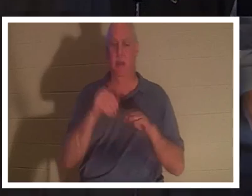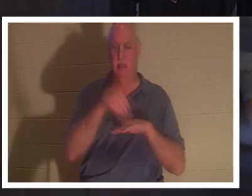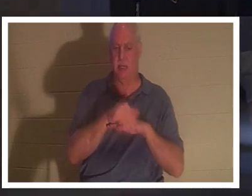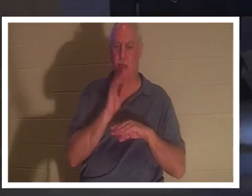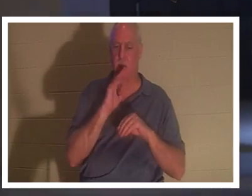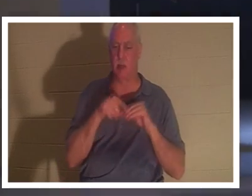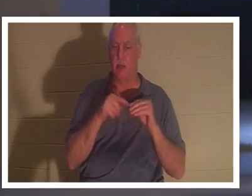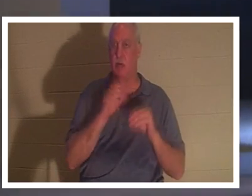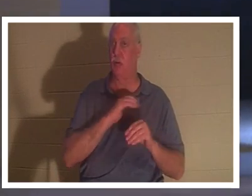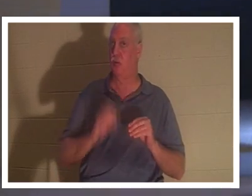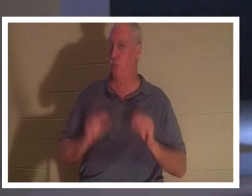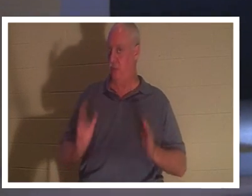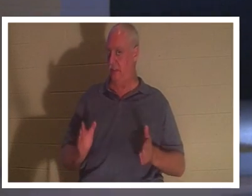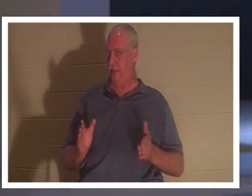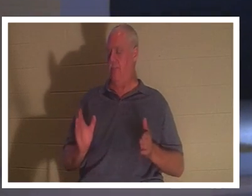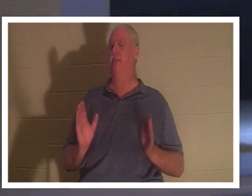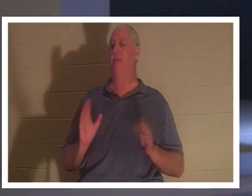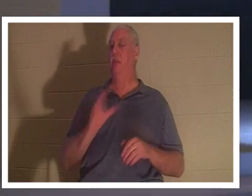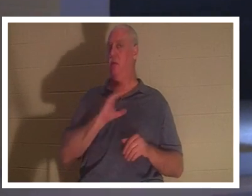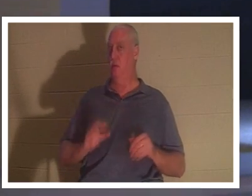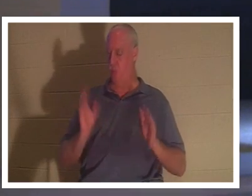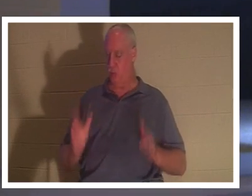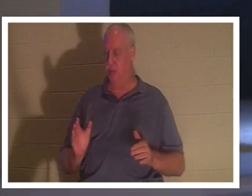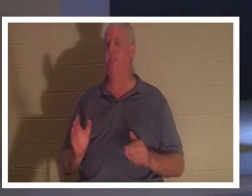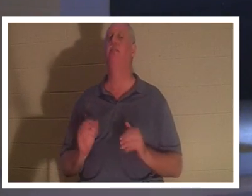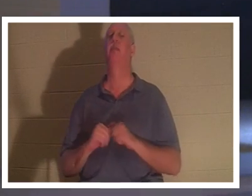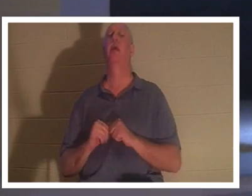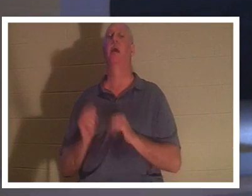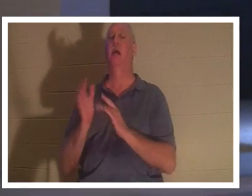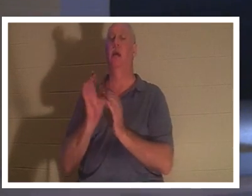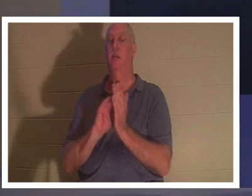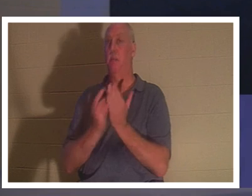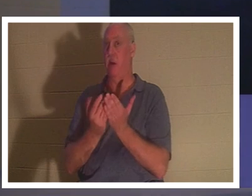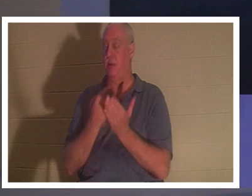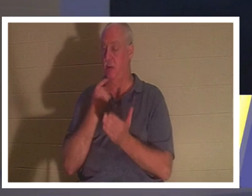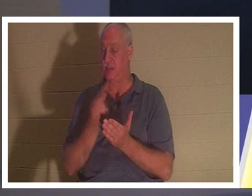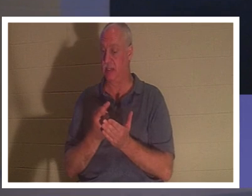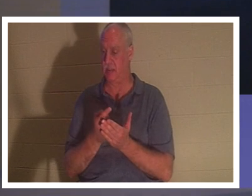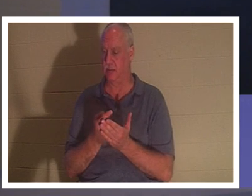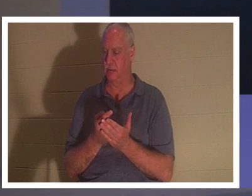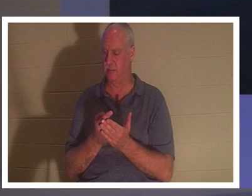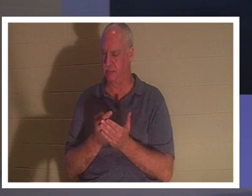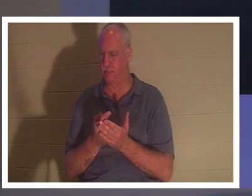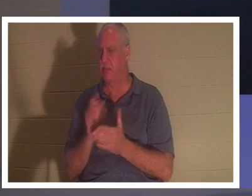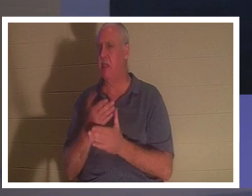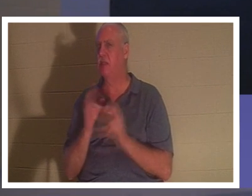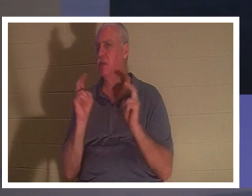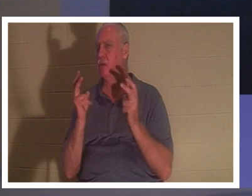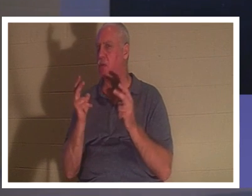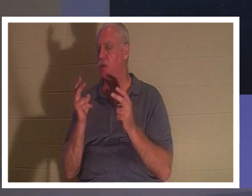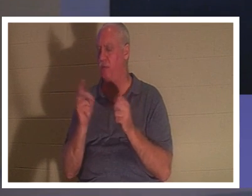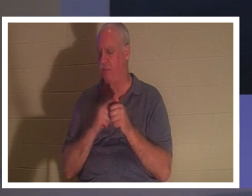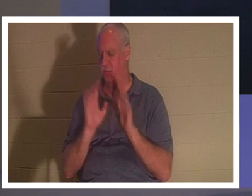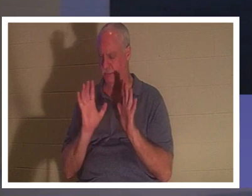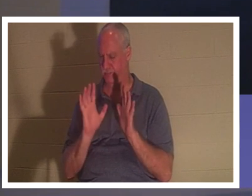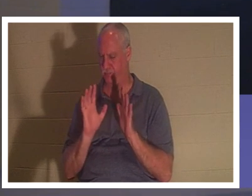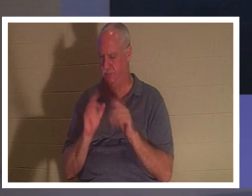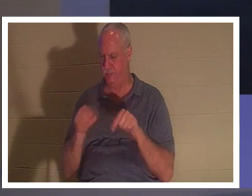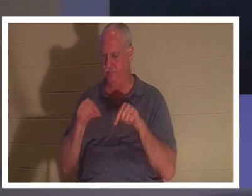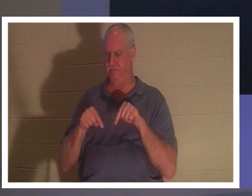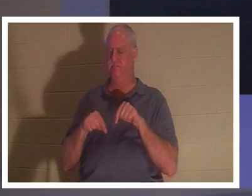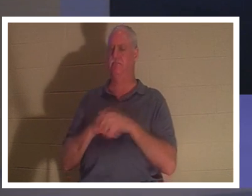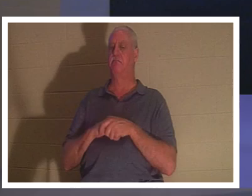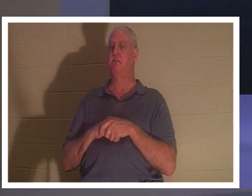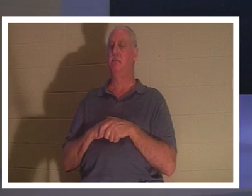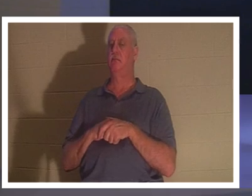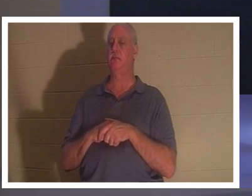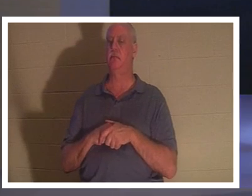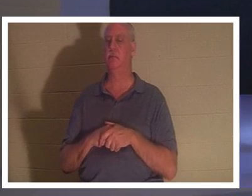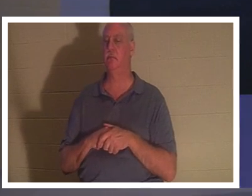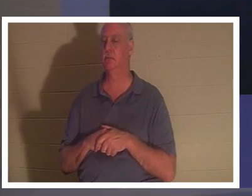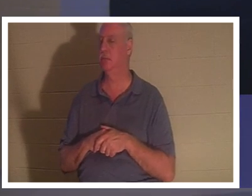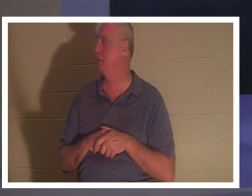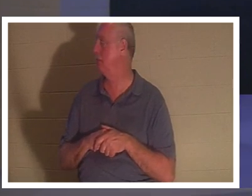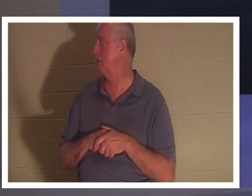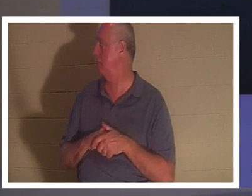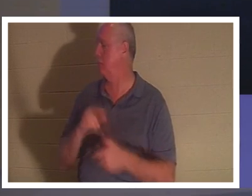ईसाइयों के बारे में बात कर रहा हूँ। बाइबल कहती है, सबसे पहले मैं आपके साथ एक उद्धरण साझा करना चाहता हूँ। वर्ना राइट ने कहा, "